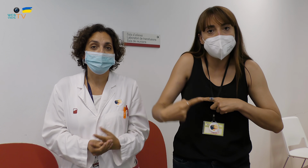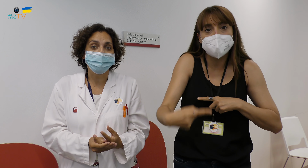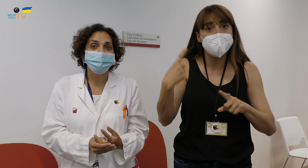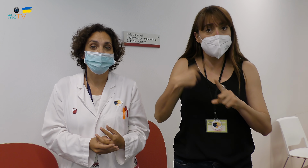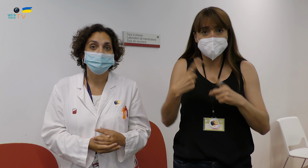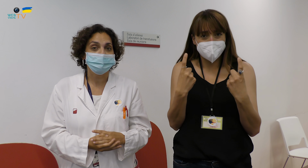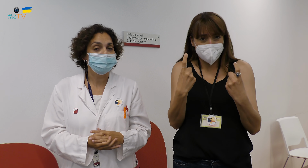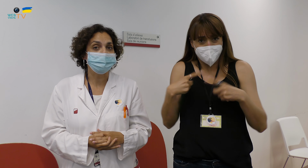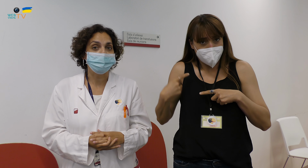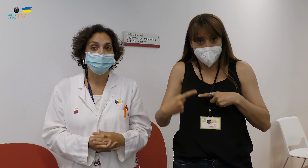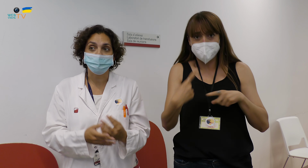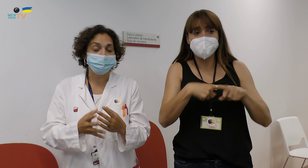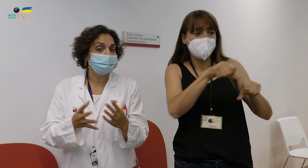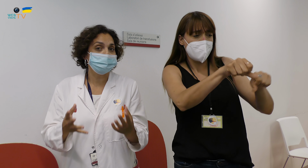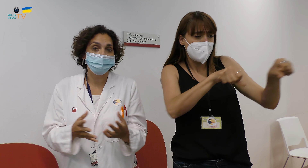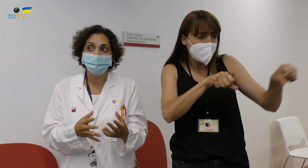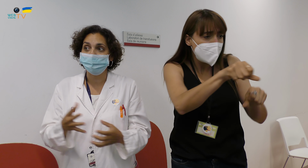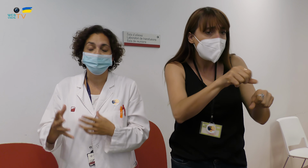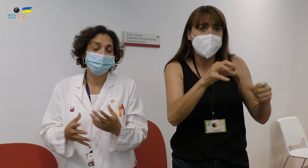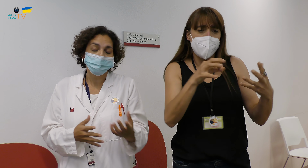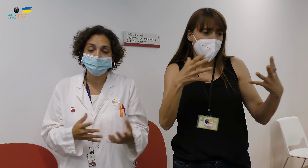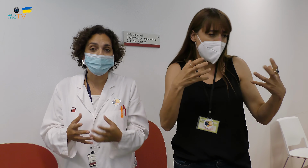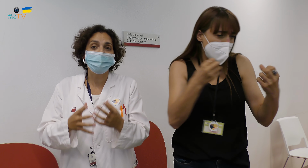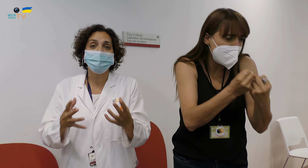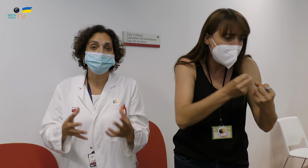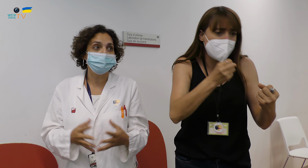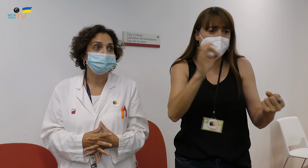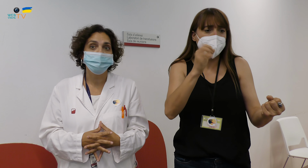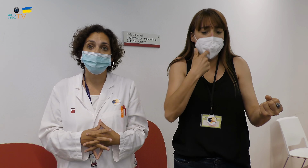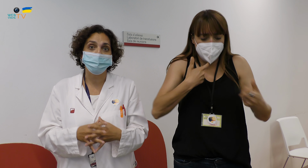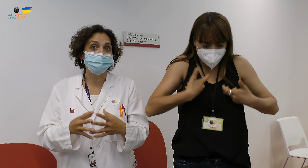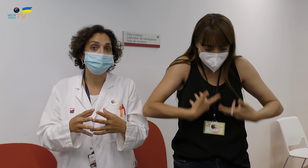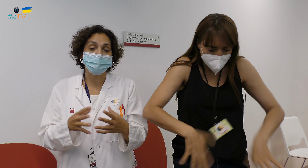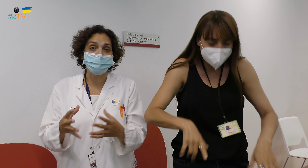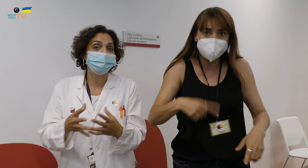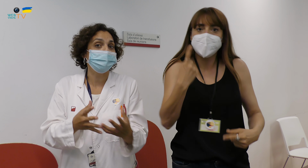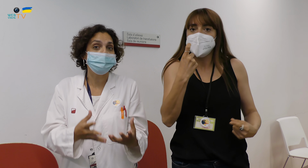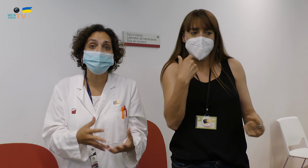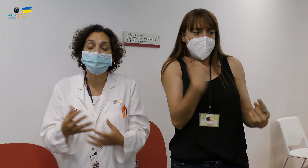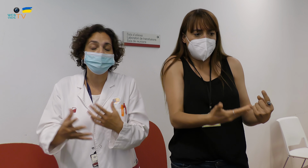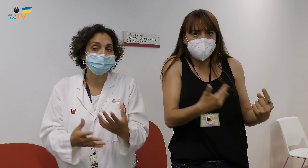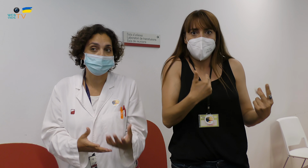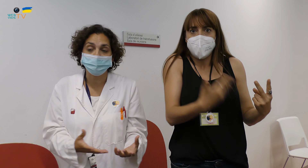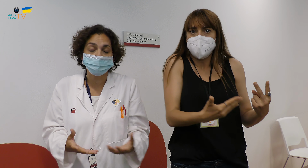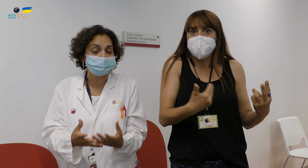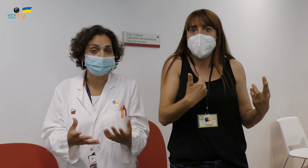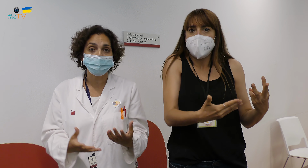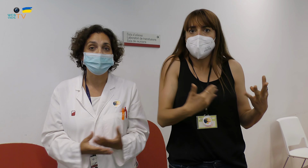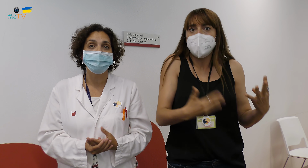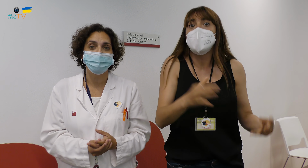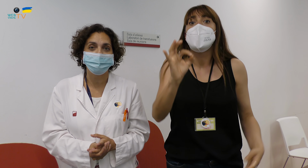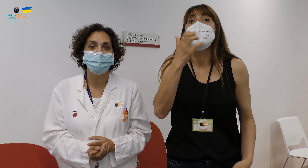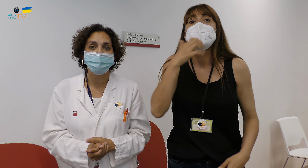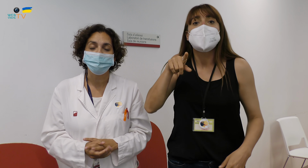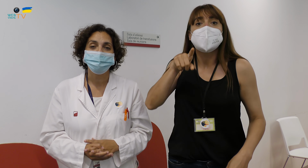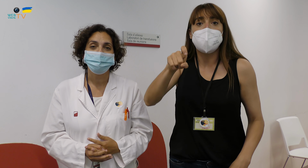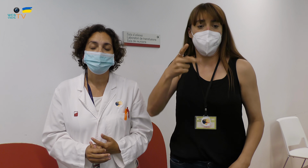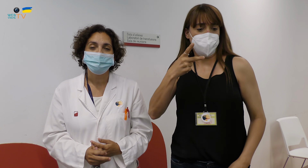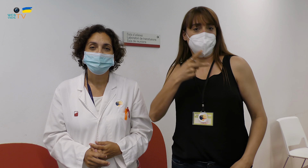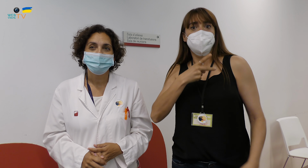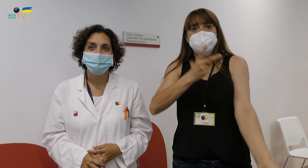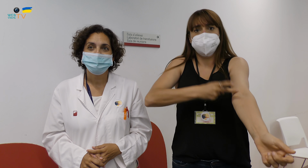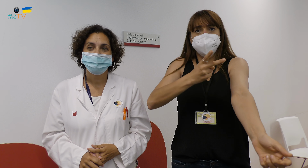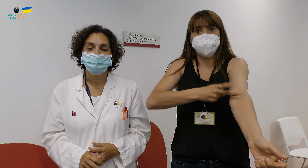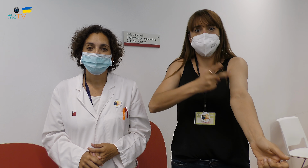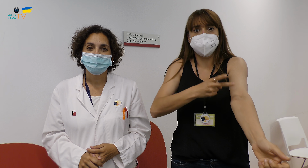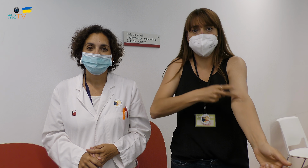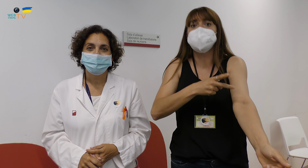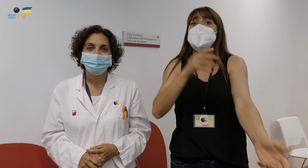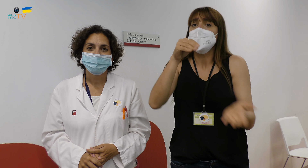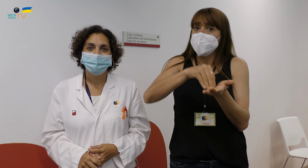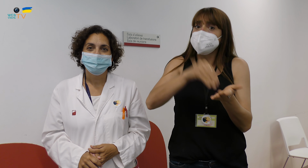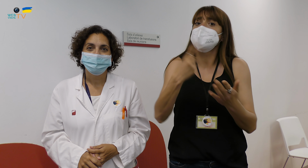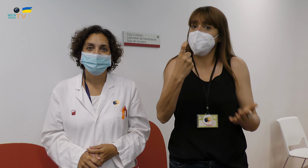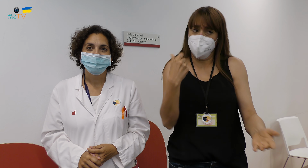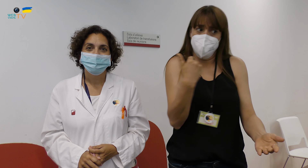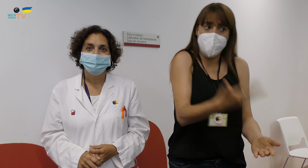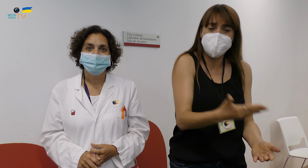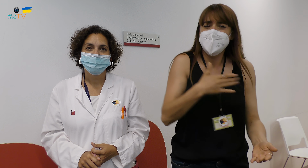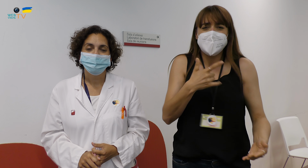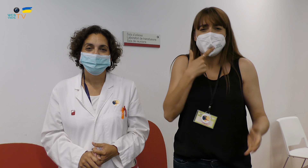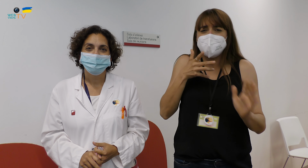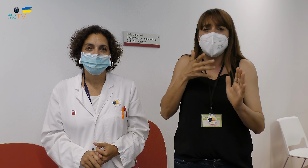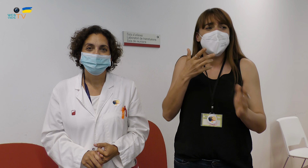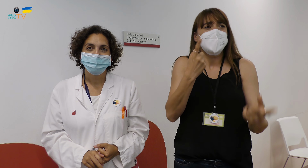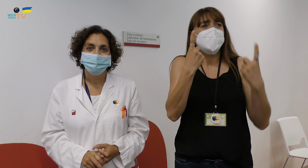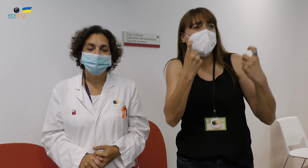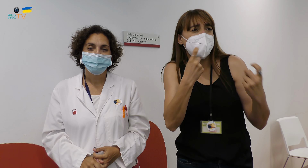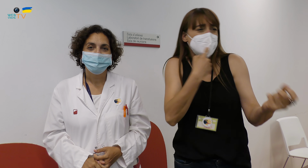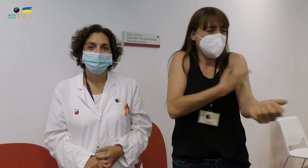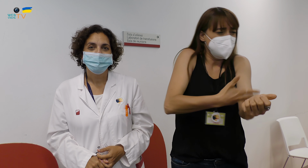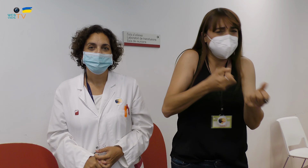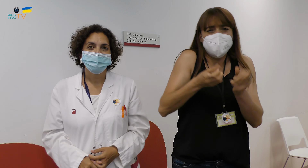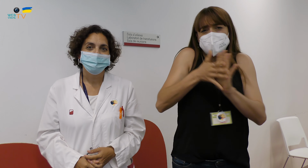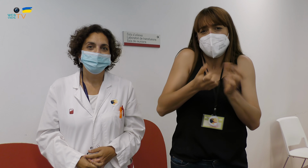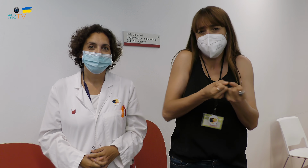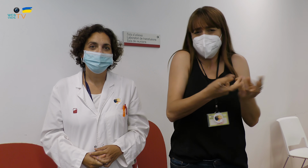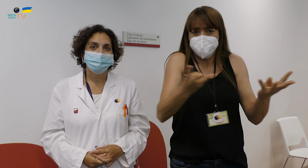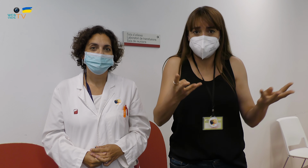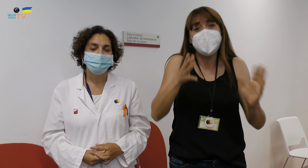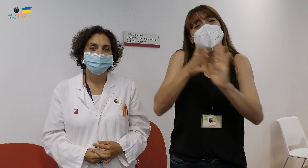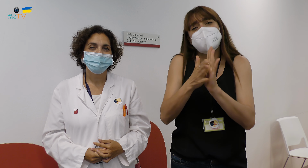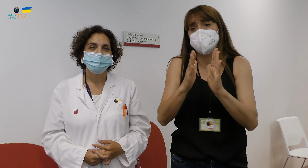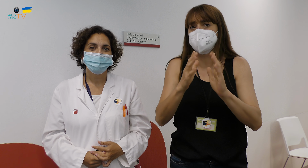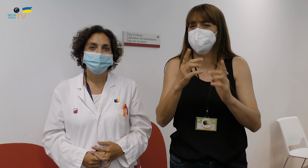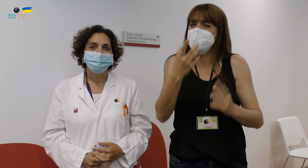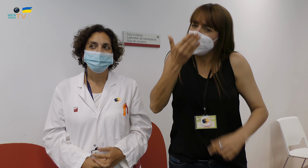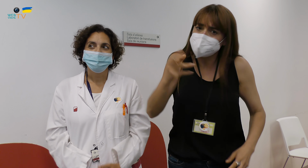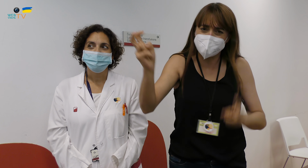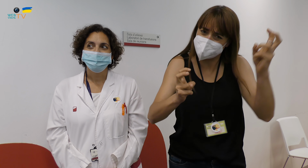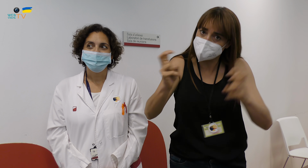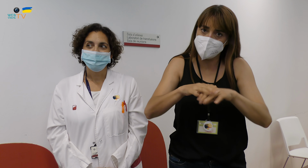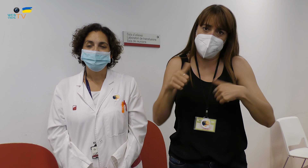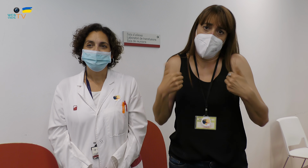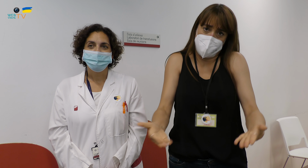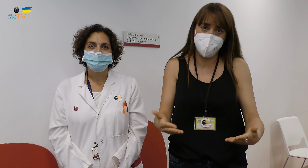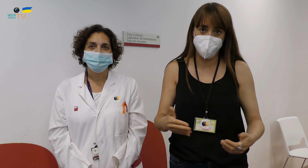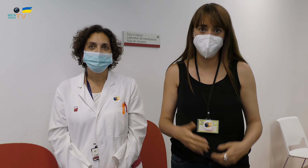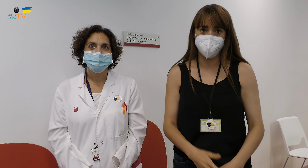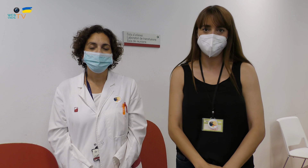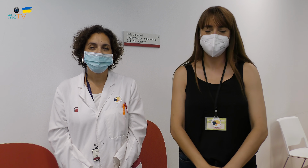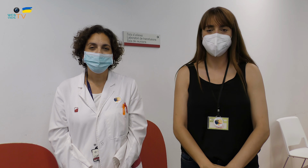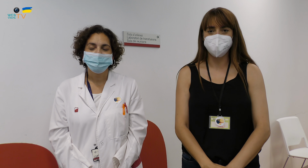per als pacients que ho necessiten, per motius diferents, sagnats, processos en els quals s’anemitza com quimioteràpies, etc.